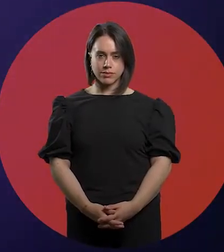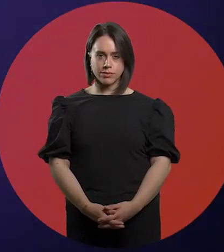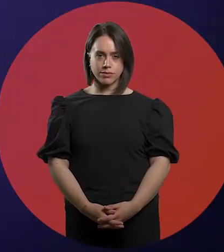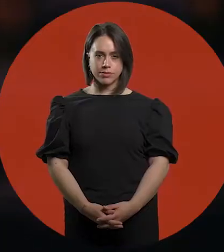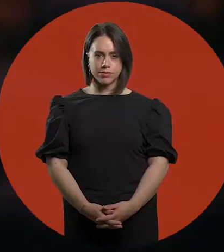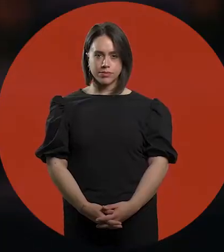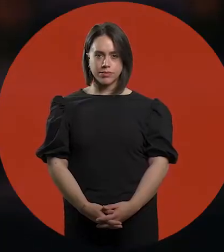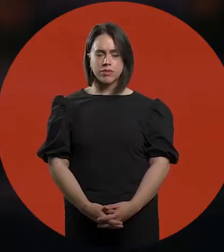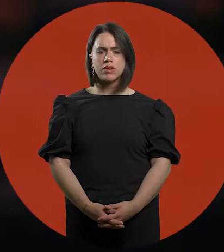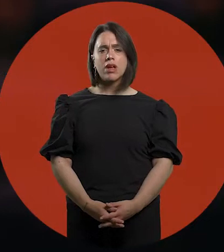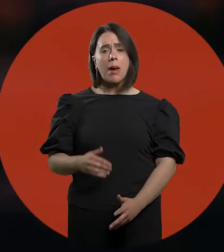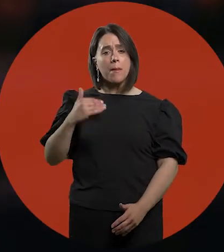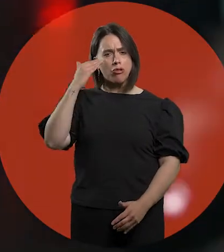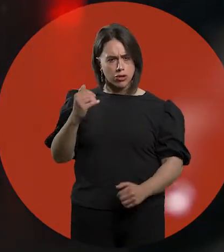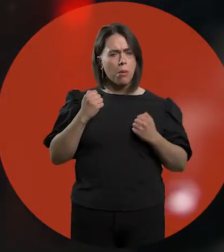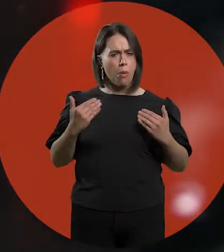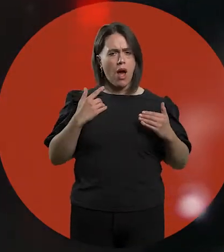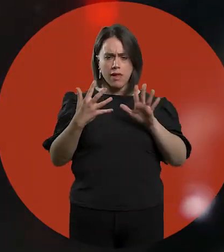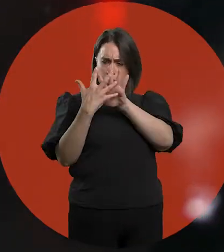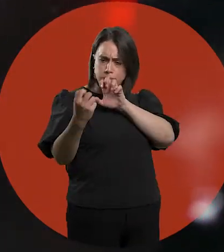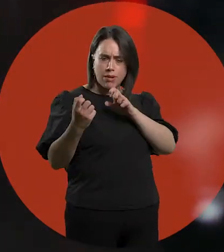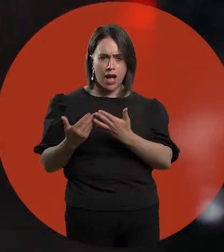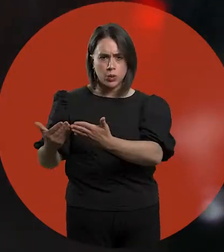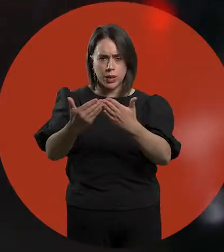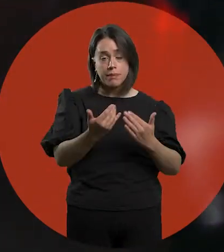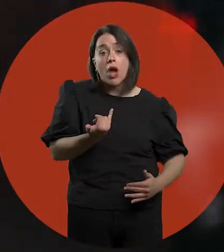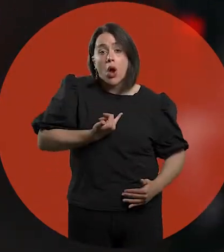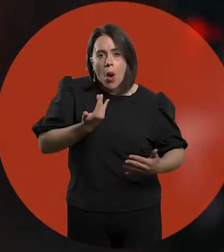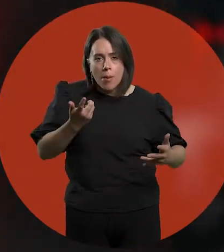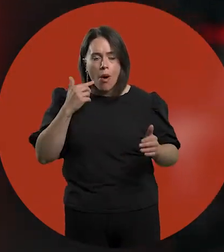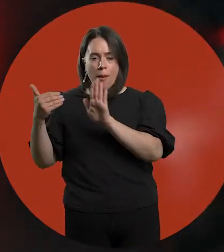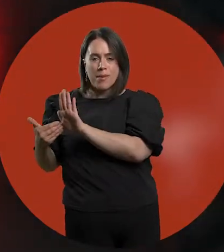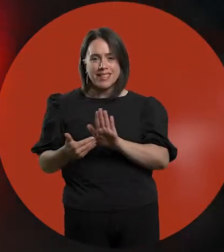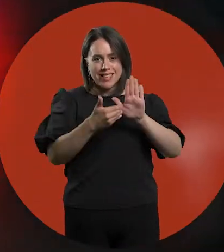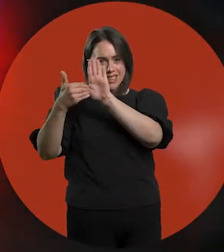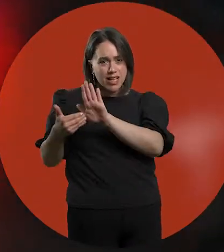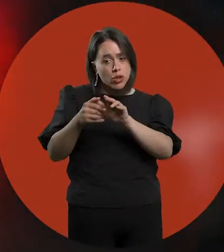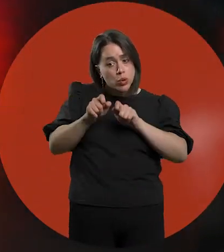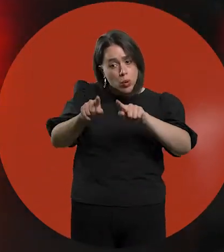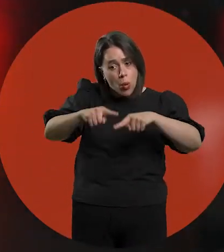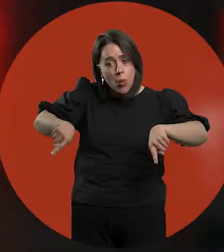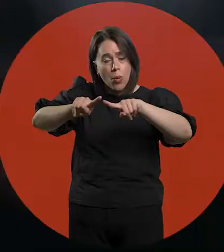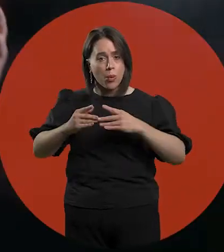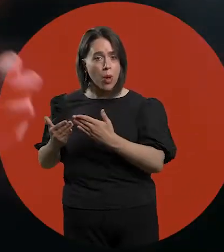Puedo llegarle a los alumnos. ¿Cómo? Mediante presentaciones, mediante que ellos participen.